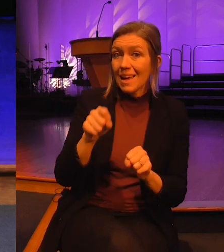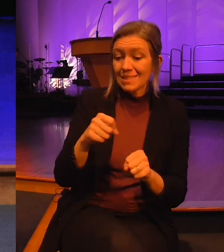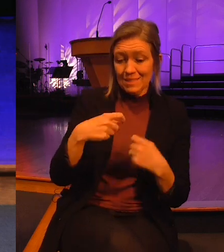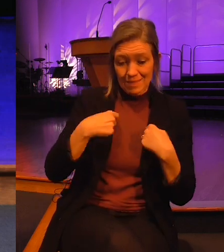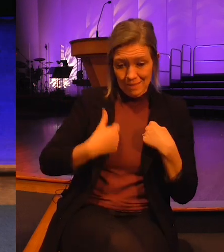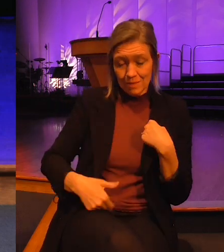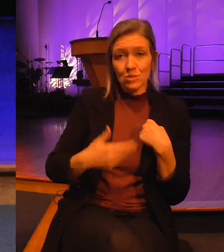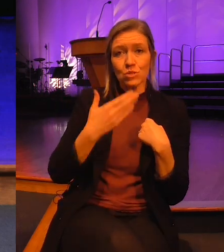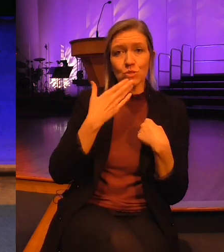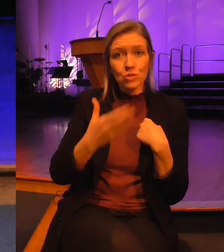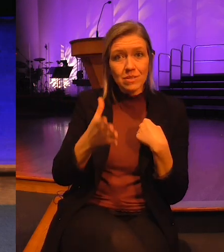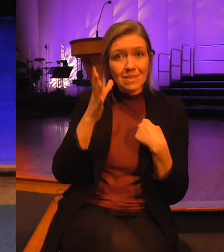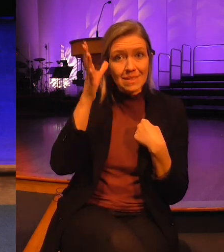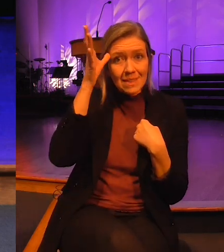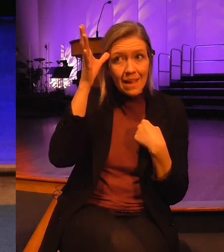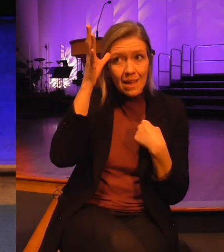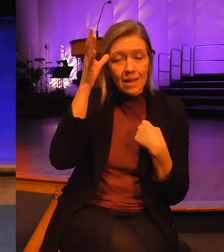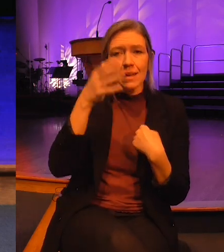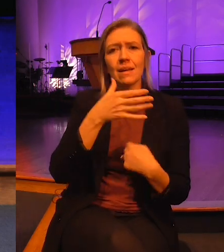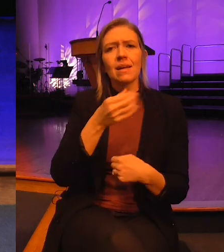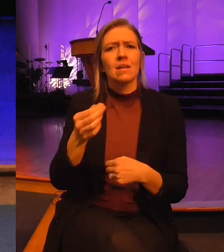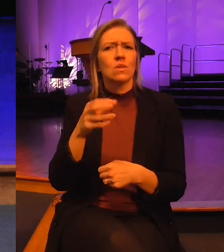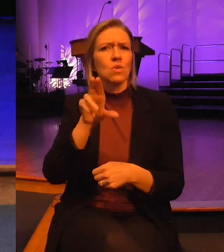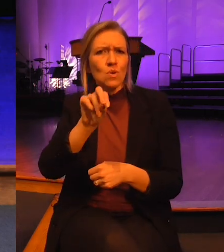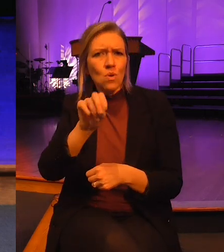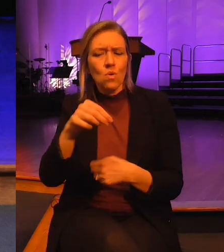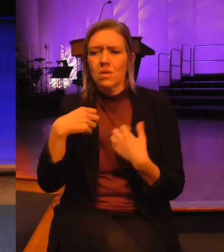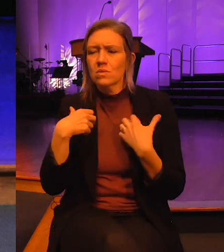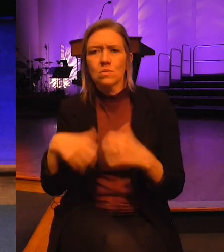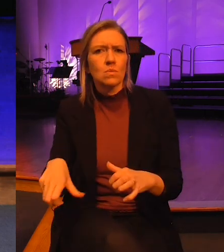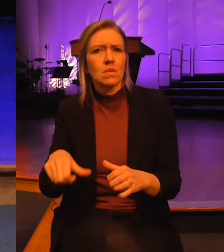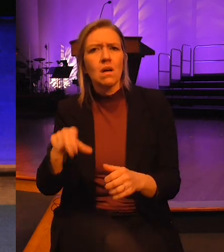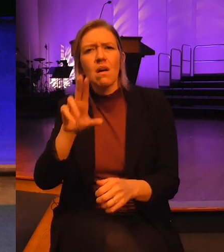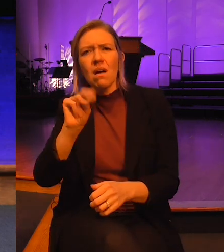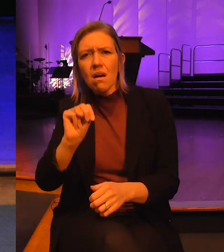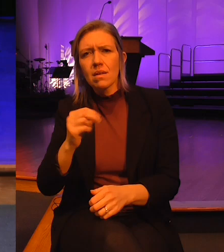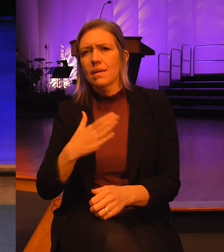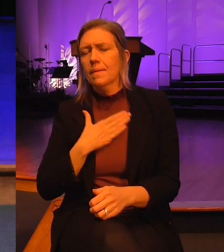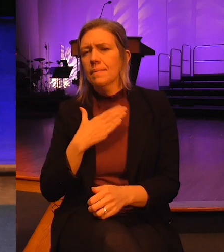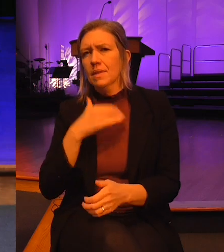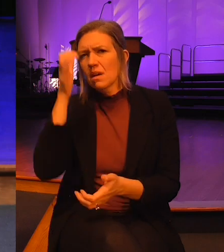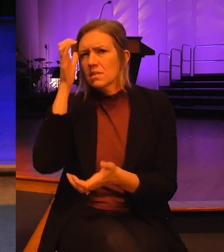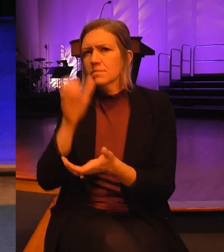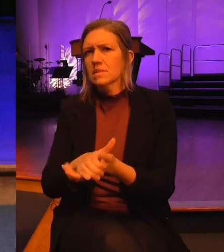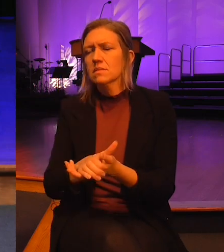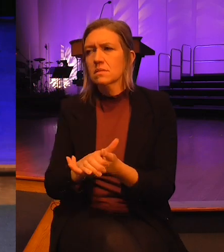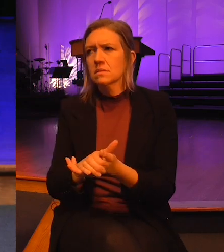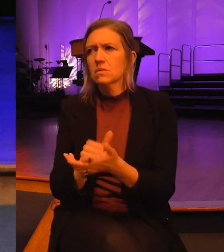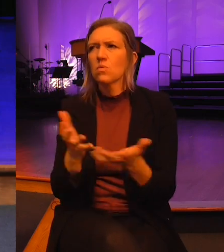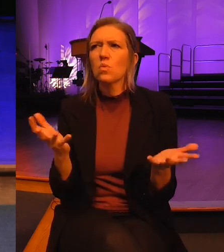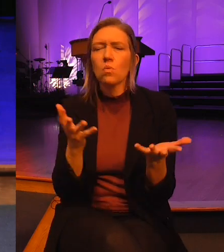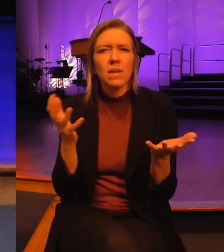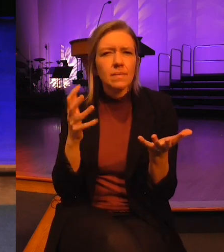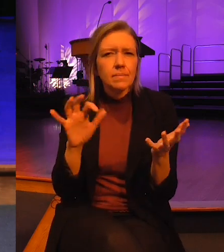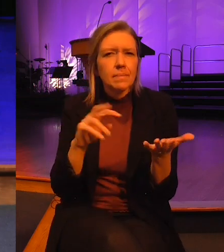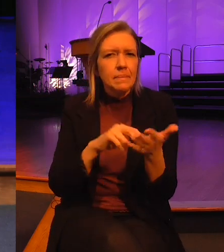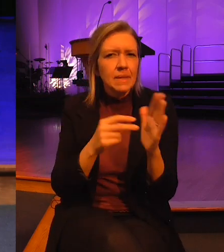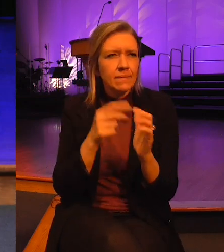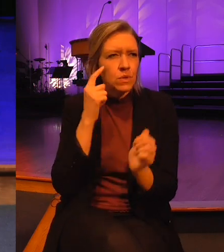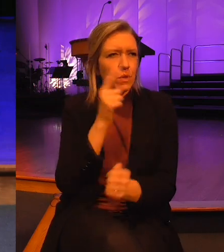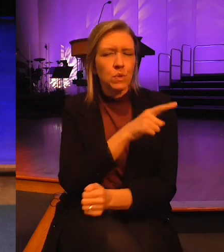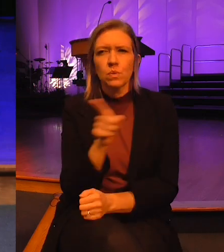a ser un marido infeliz. ¿Para qué sirve? No tienes que decirlo en voz alta todavía,